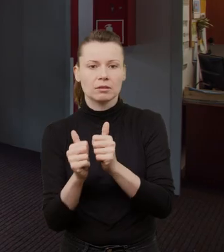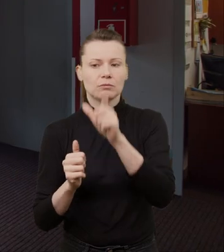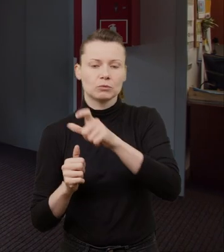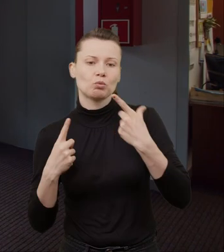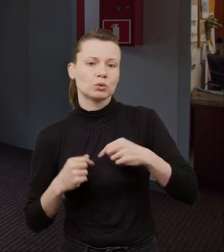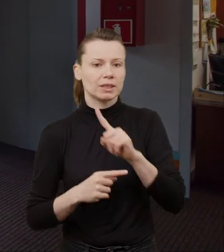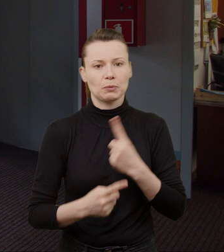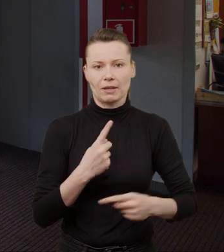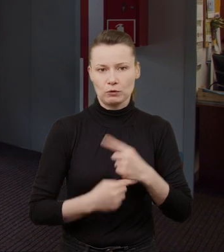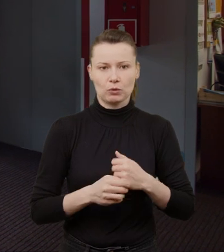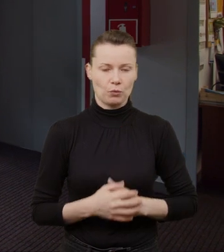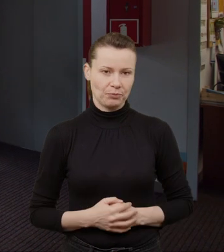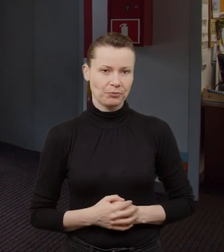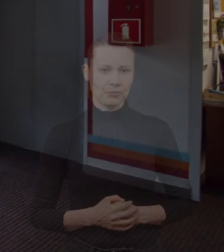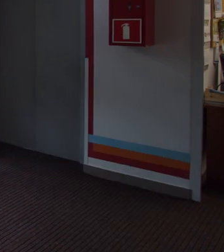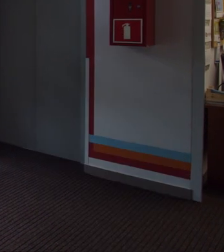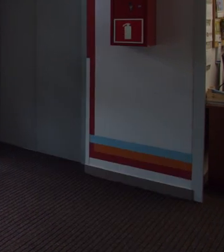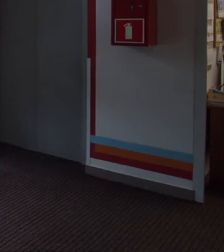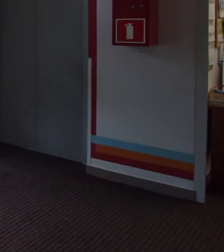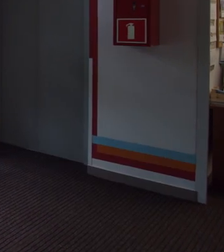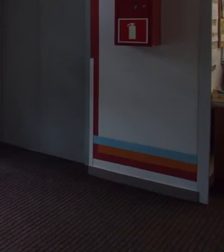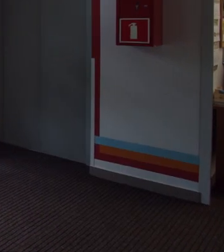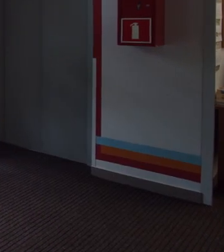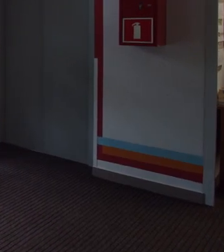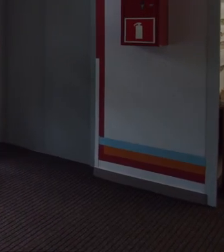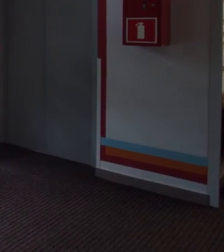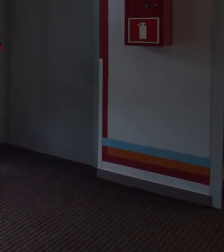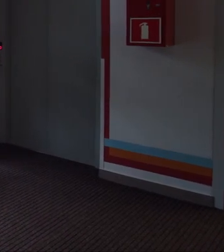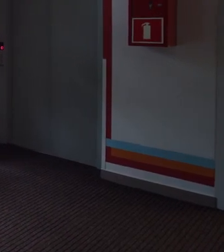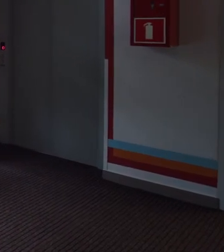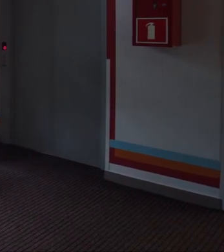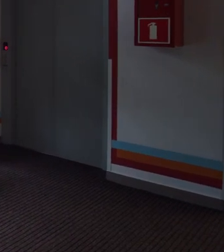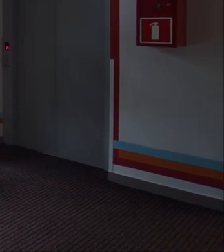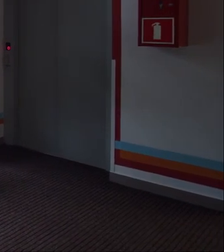Lektor AD: Wejście do domu kultury od strony holu. Po lewej kosze do segregacji odpadków.